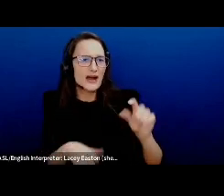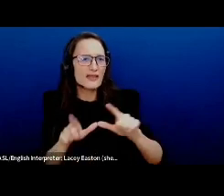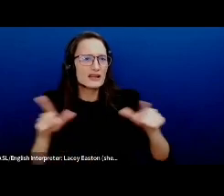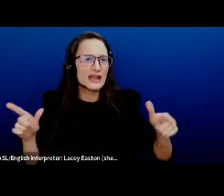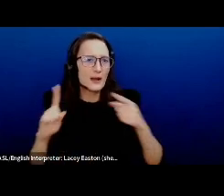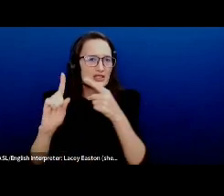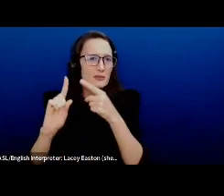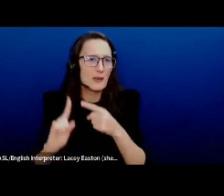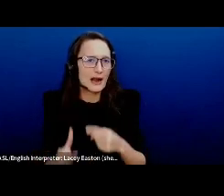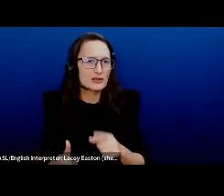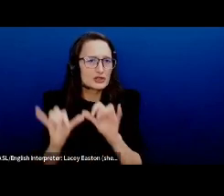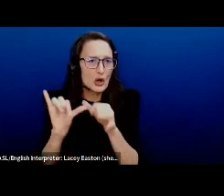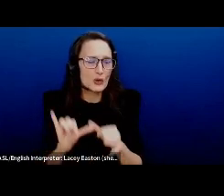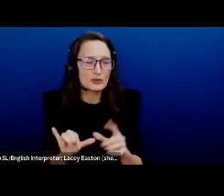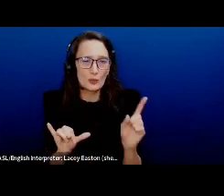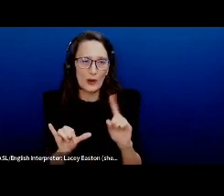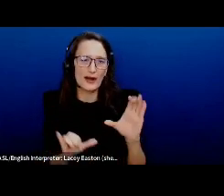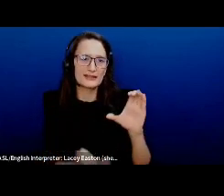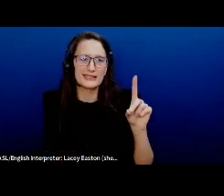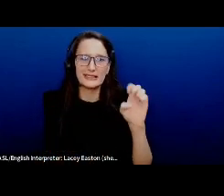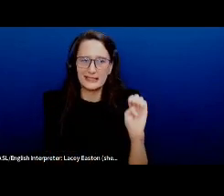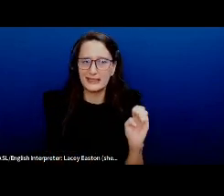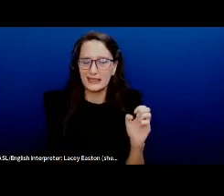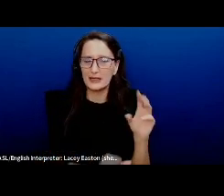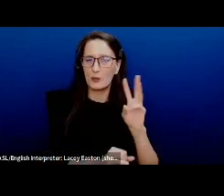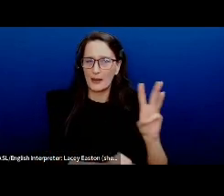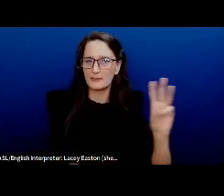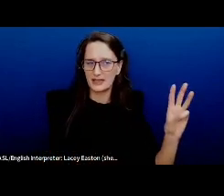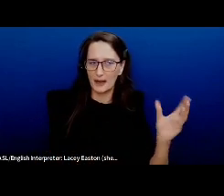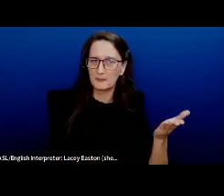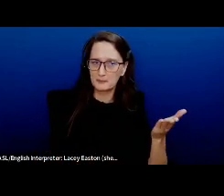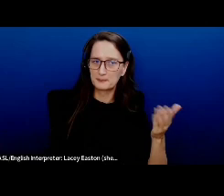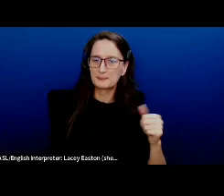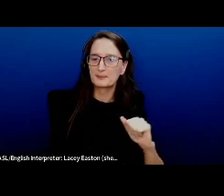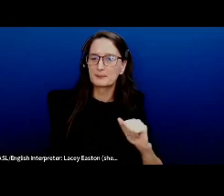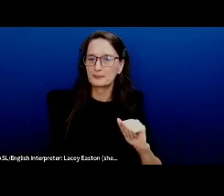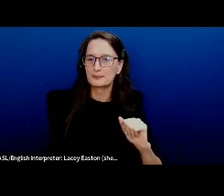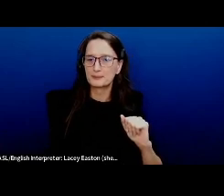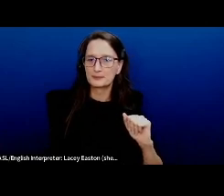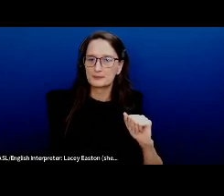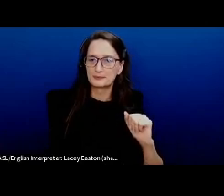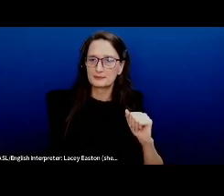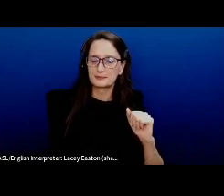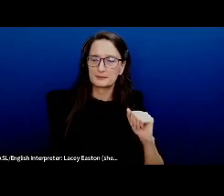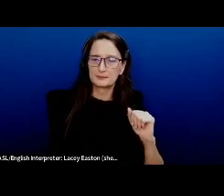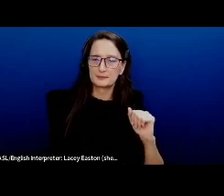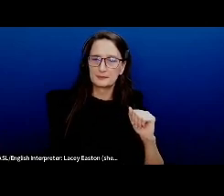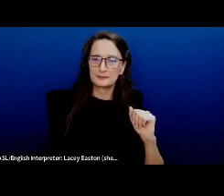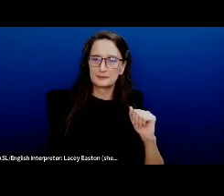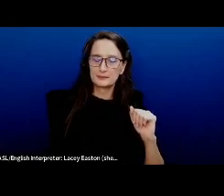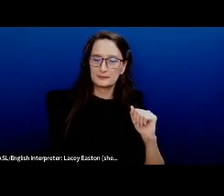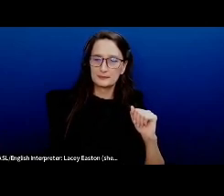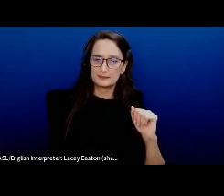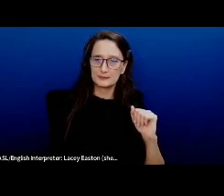Allí encontrarán una lista completa de estos hitos. Siguiente diapositiva: Me gustaría destacar los